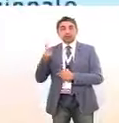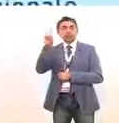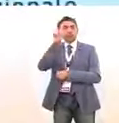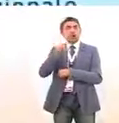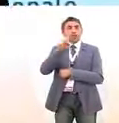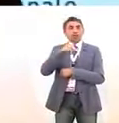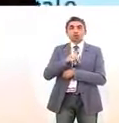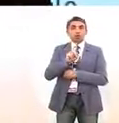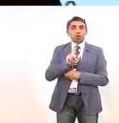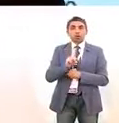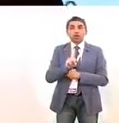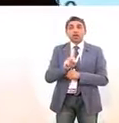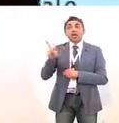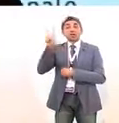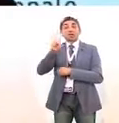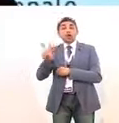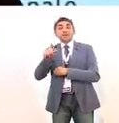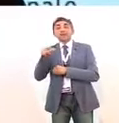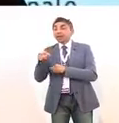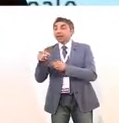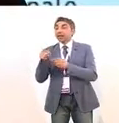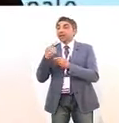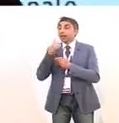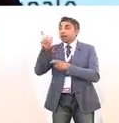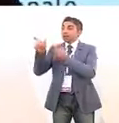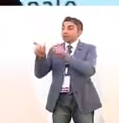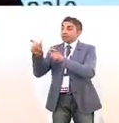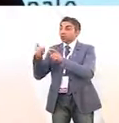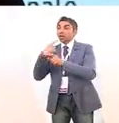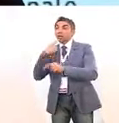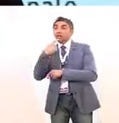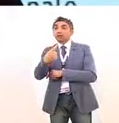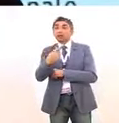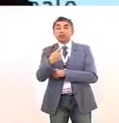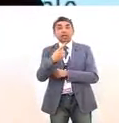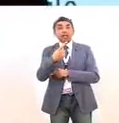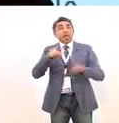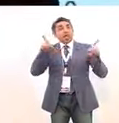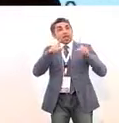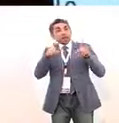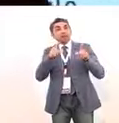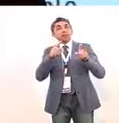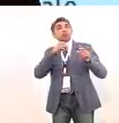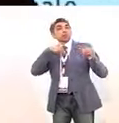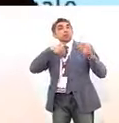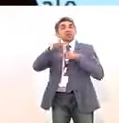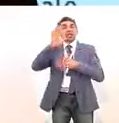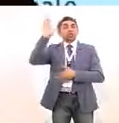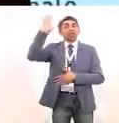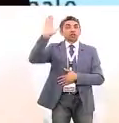è quella che porta delle persone a esclamare inni e messaggi fascisti dentro le scuole,